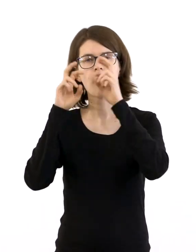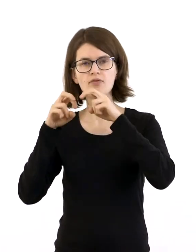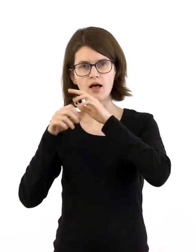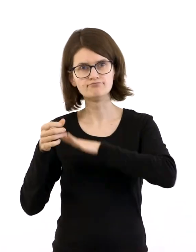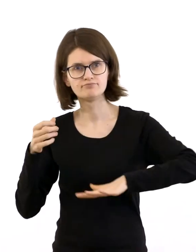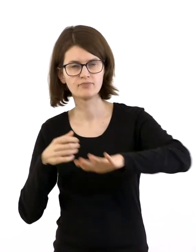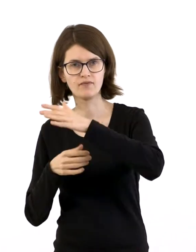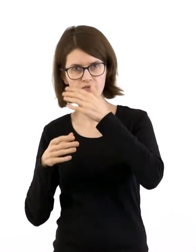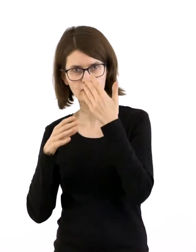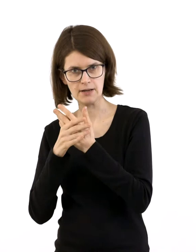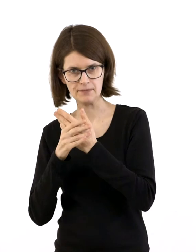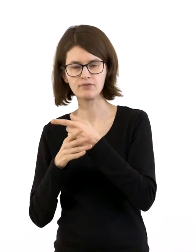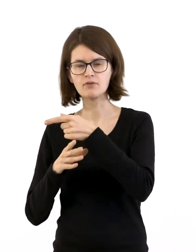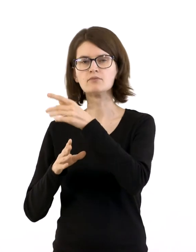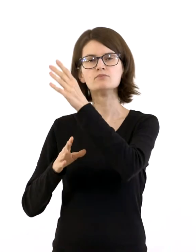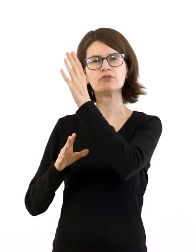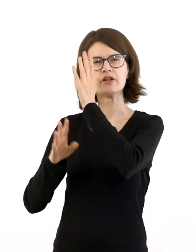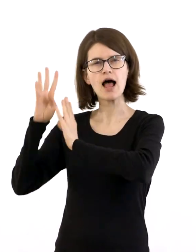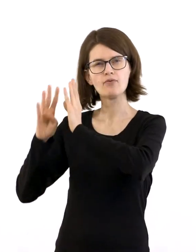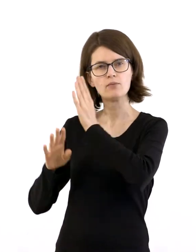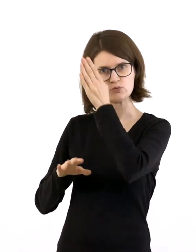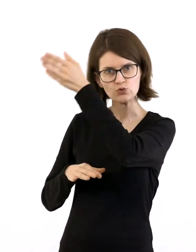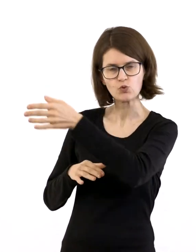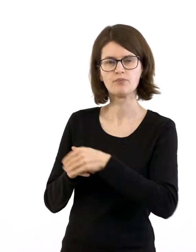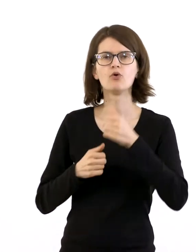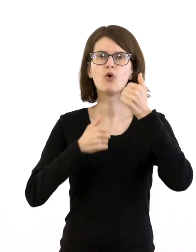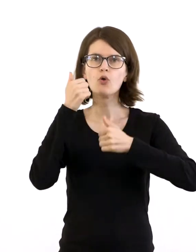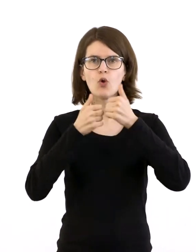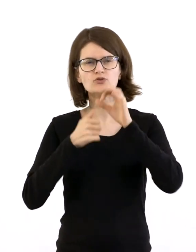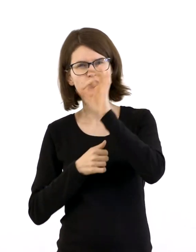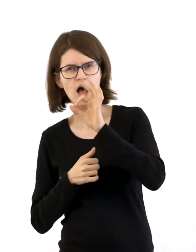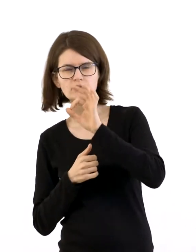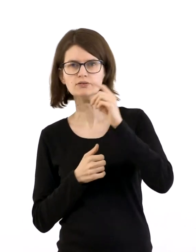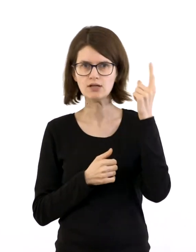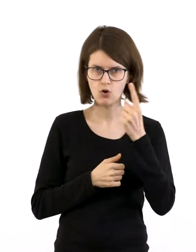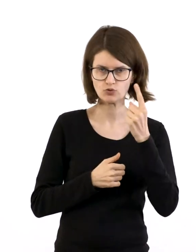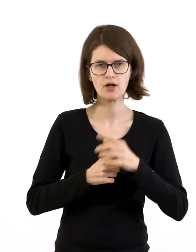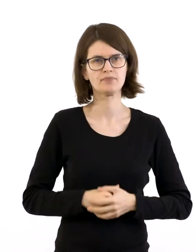analiza otoczenia organizacji – potencjalni klienci, konkurencja, szanse i zagrożenia,